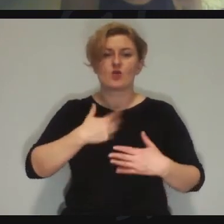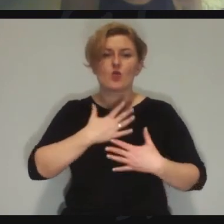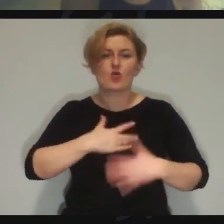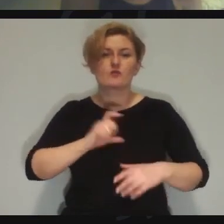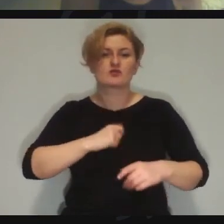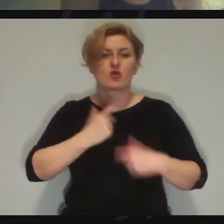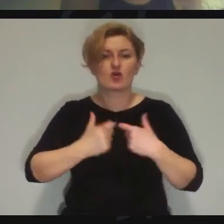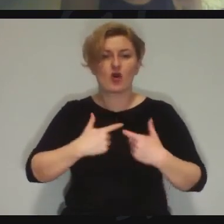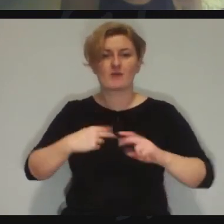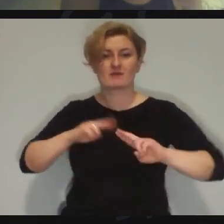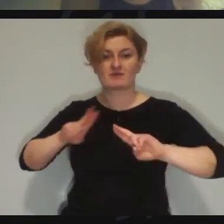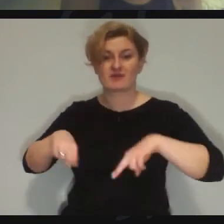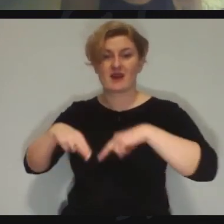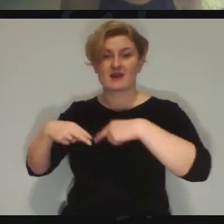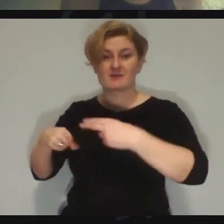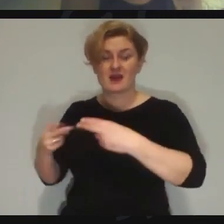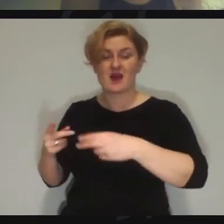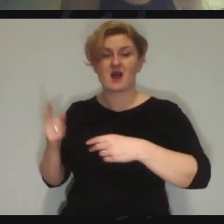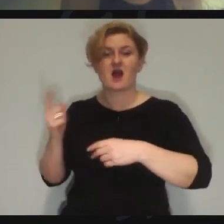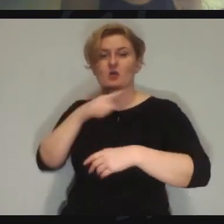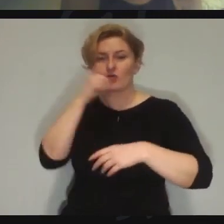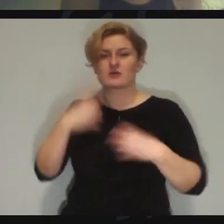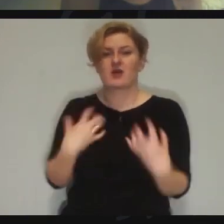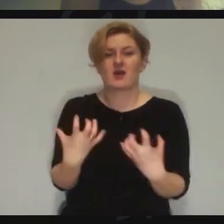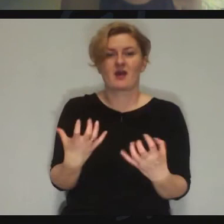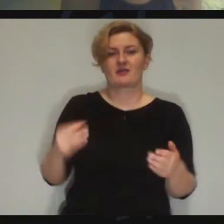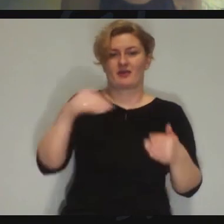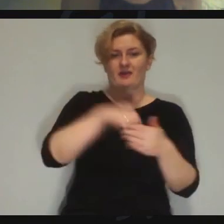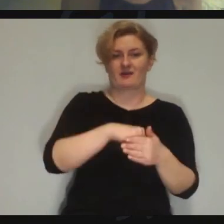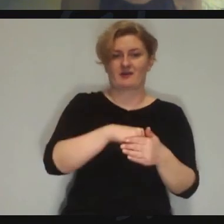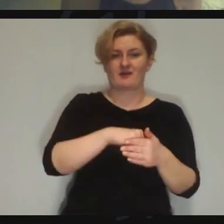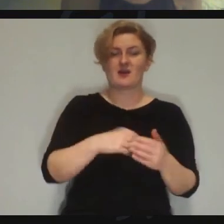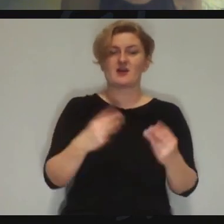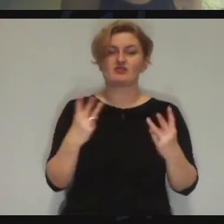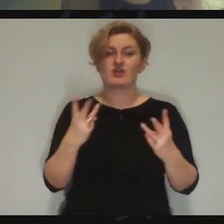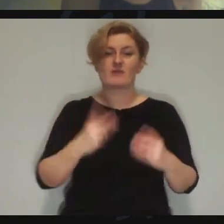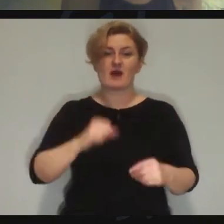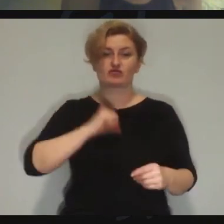Trzeba zadbać o siebie, żeby to się w nas nie wypaliło,